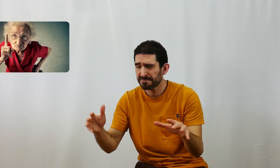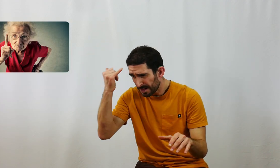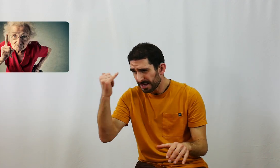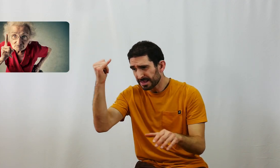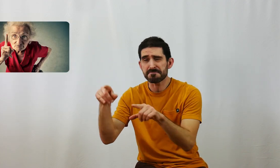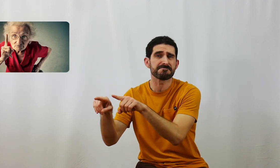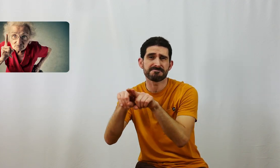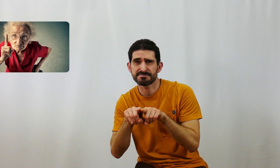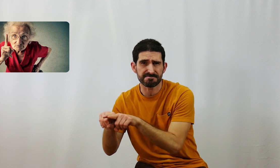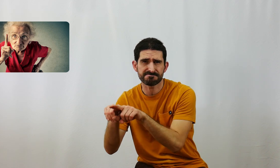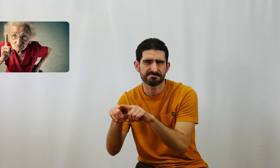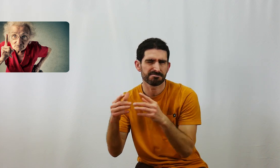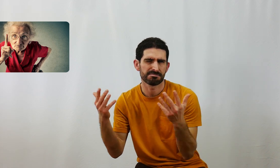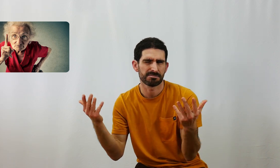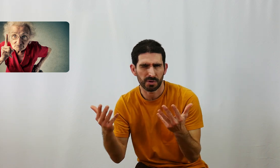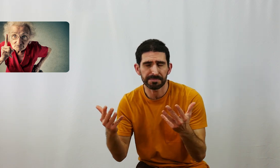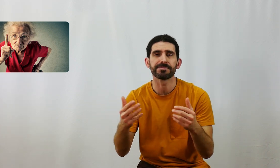avec la même idée de base. Laquelle ?